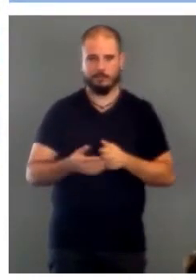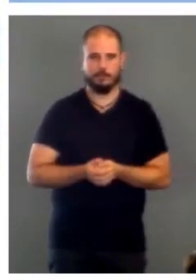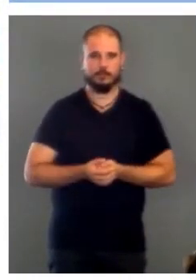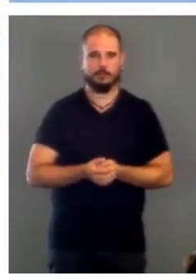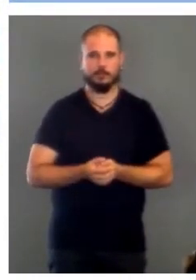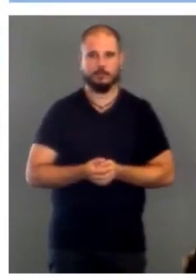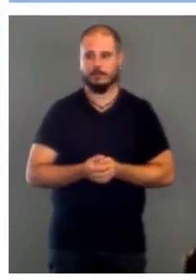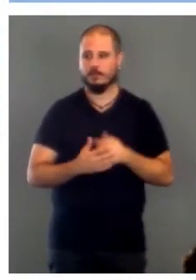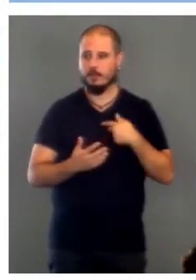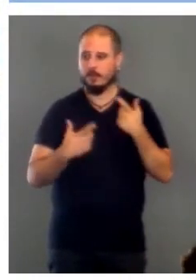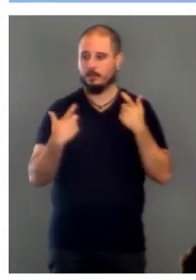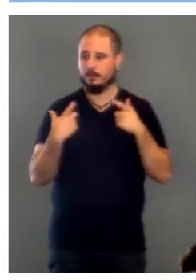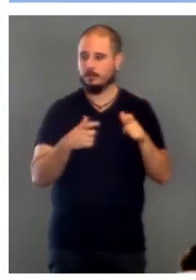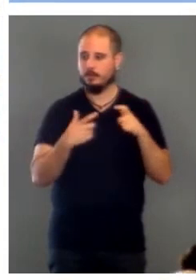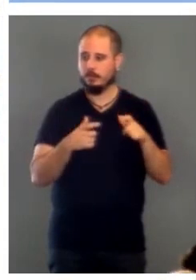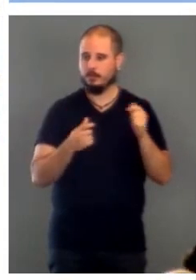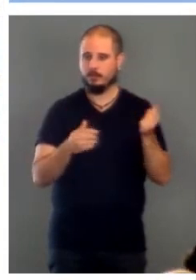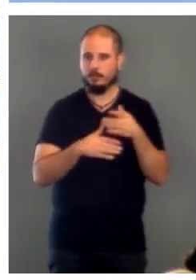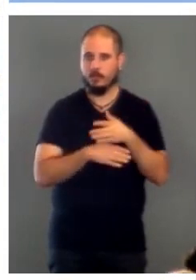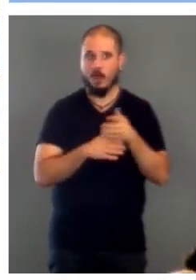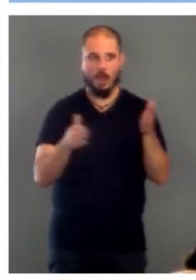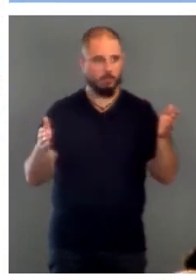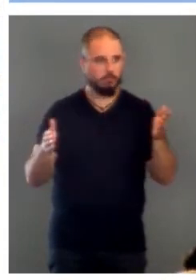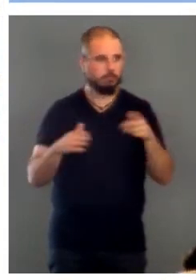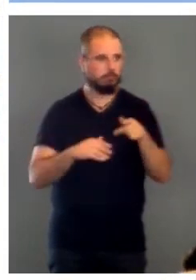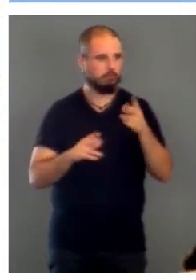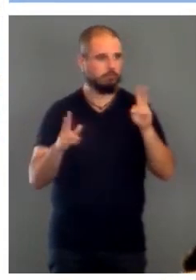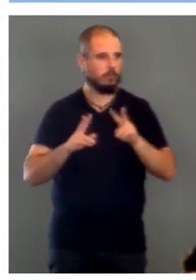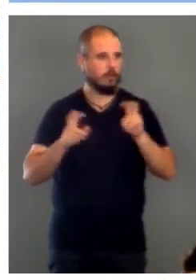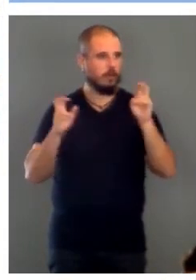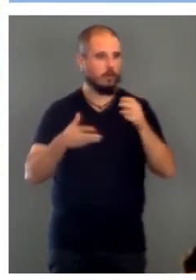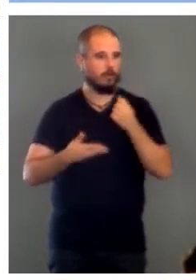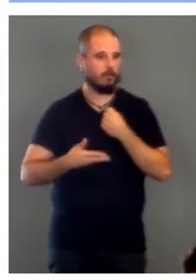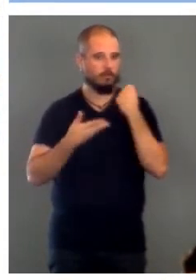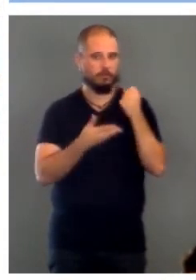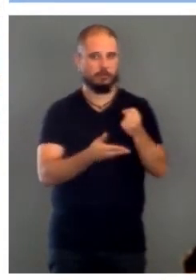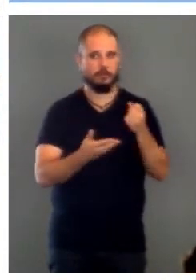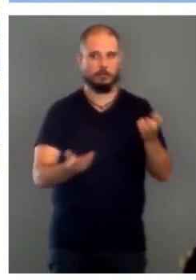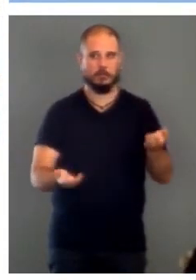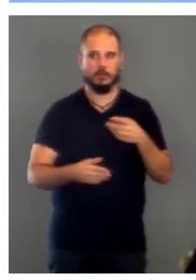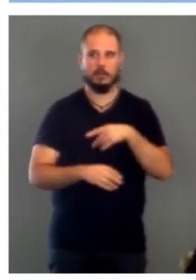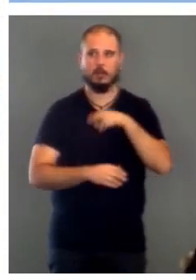Sector tan tan tan amplio a pertenece a nuestro siguiente galardonado Se llama Unai Esparza es